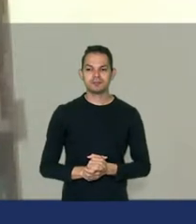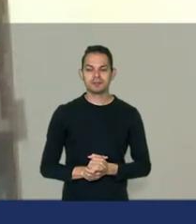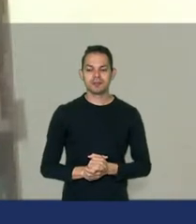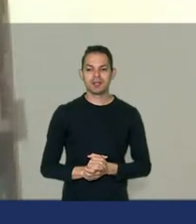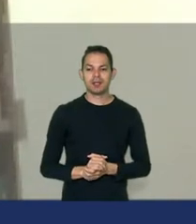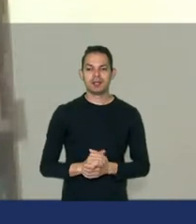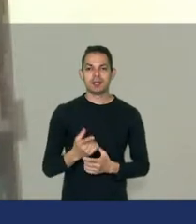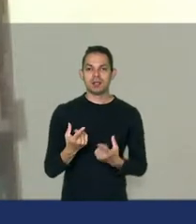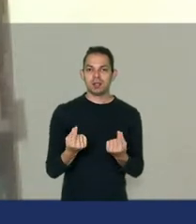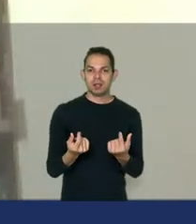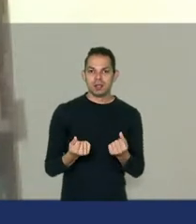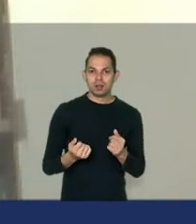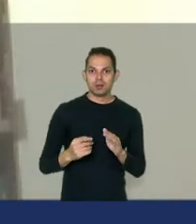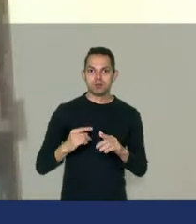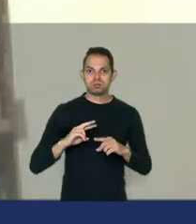MAS SÓ ISSO, ESCALADA DE PREÇOS DA POLÍTICA ADOTADA